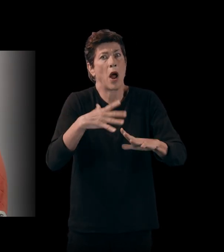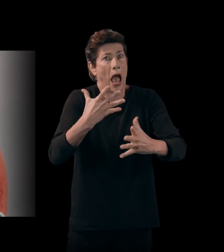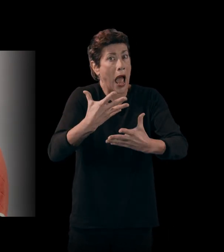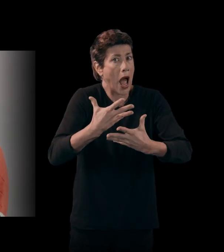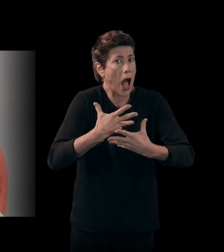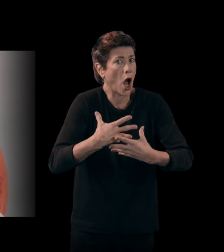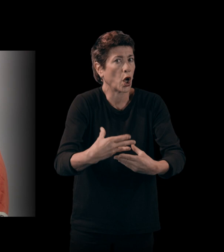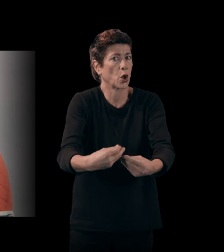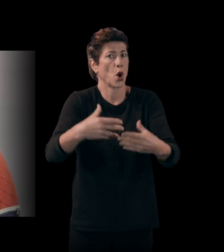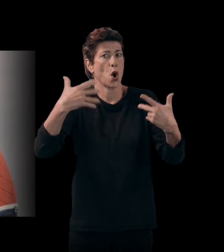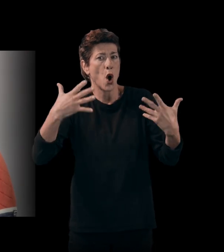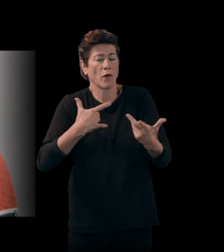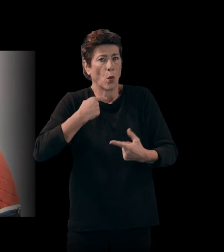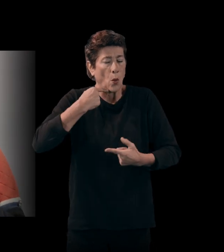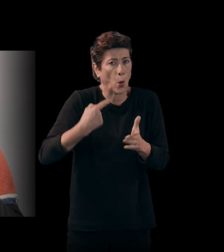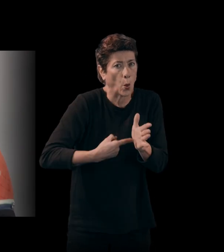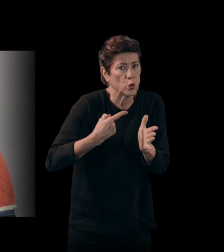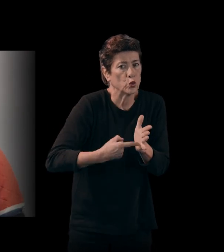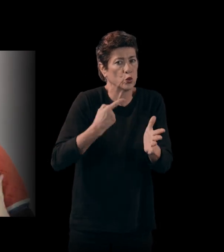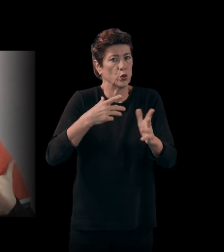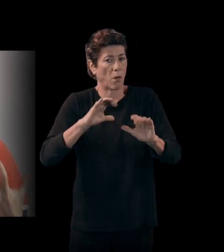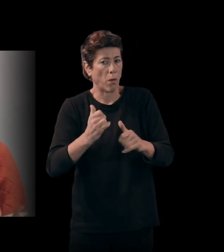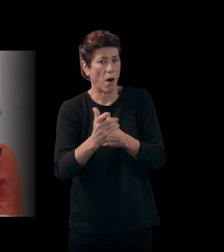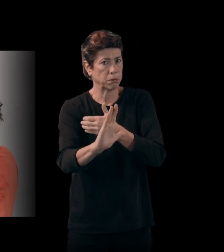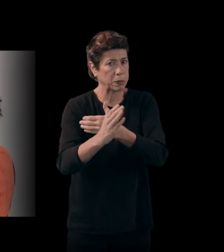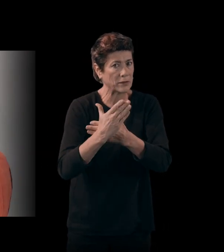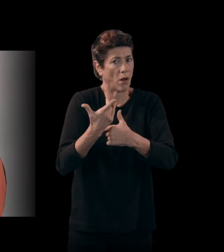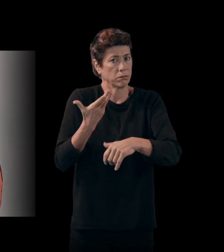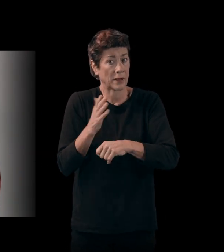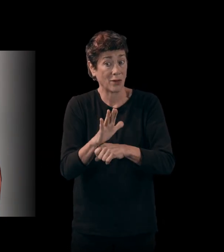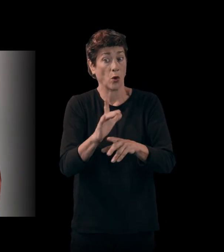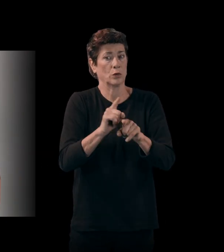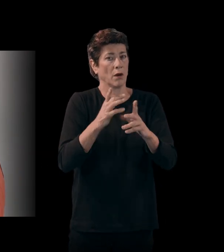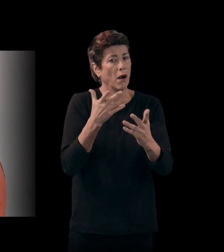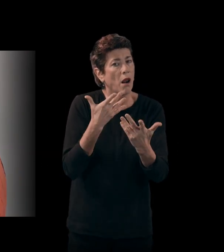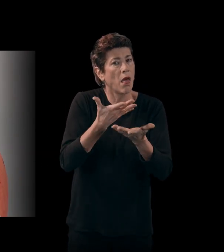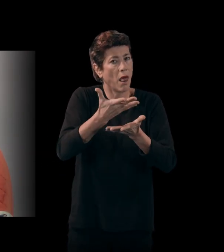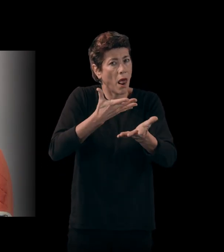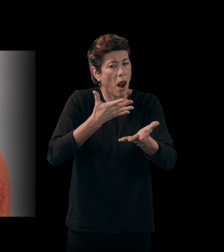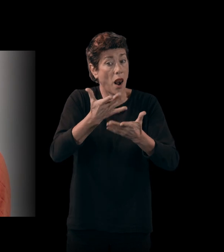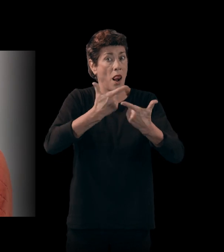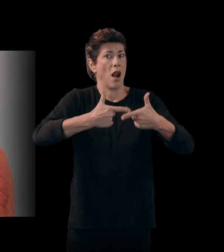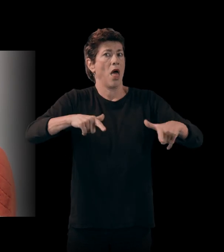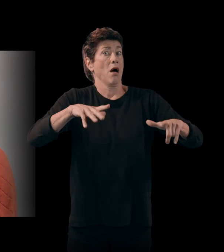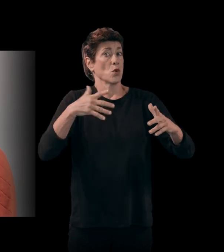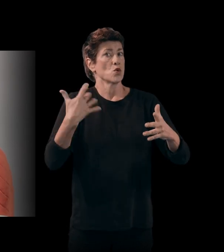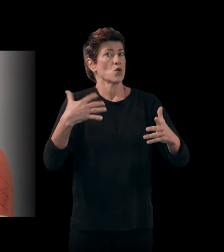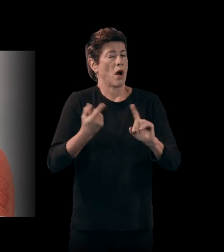C'est vraiment une façon de se présenter, d'être reçu, et qui passe par la langue. C'est aussi pour ça que j'avais besoin, pour faire ressentir le rythme